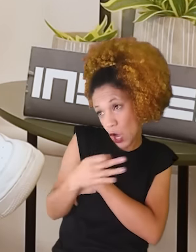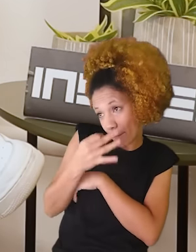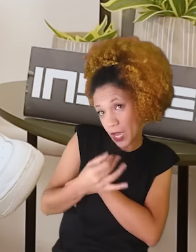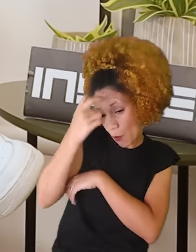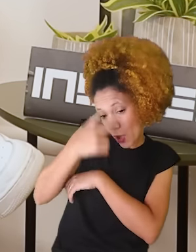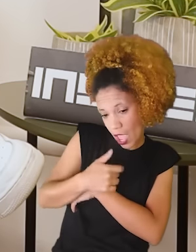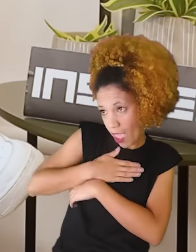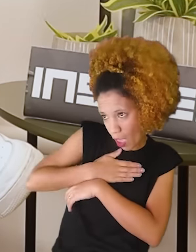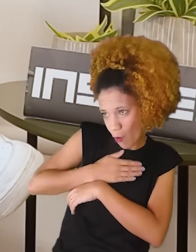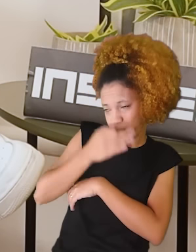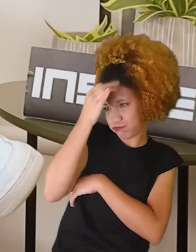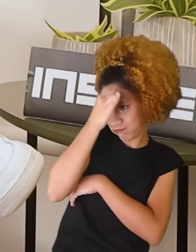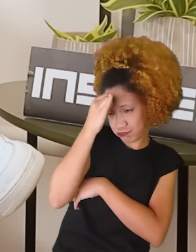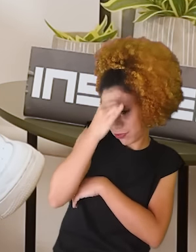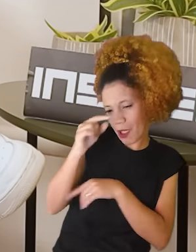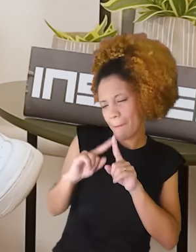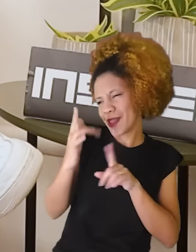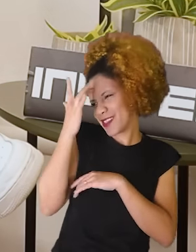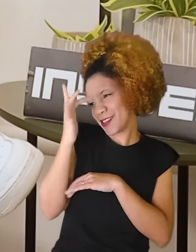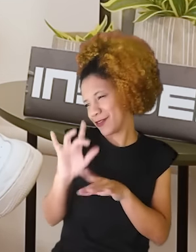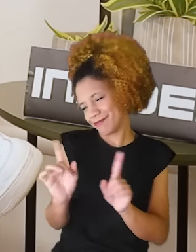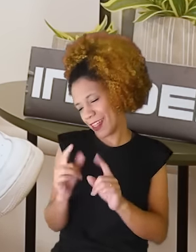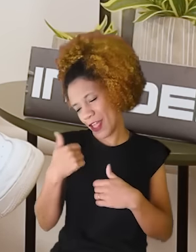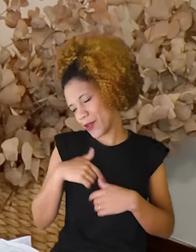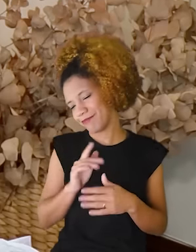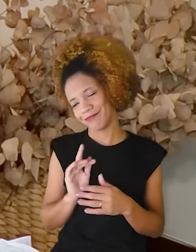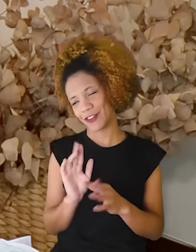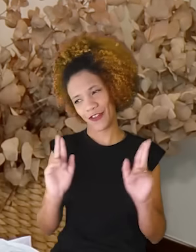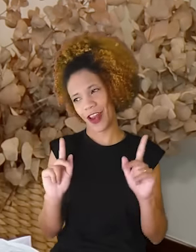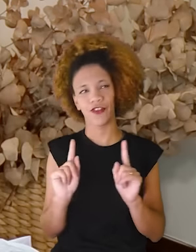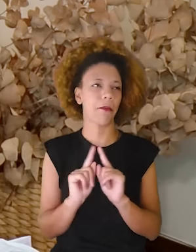sei que eu não sou né mas para ele eu sou ele me acha tonto é porque você fala umas merdas e ele